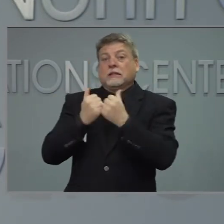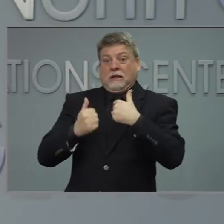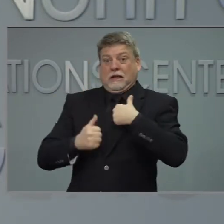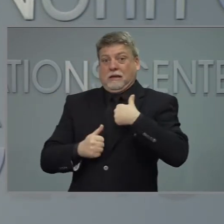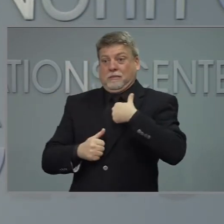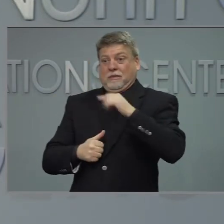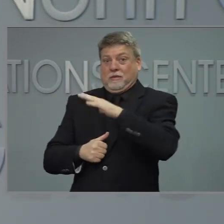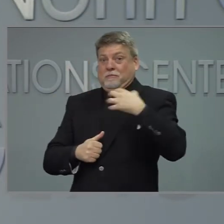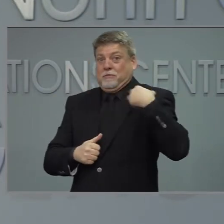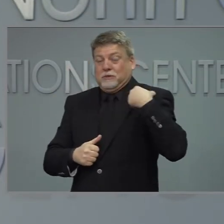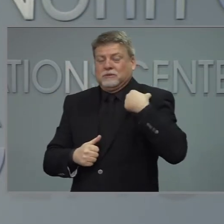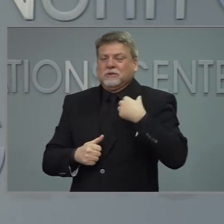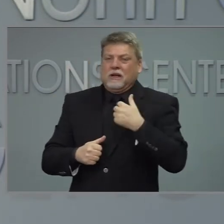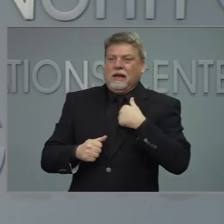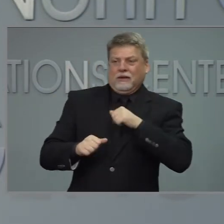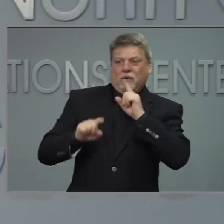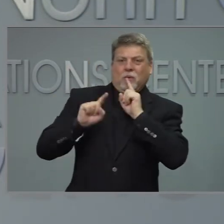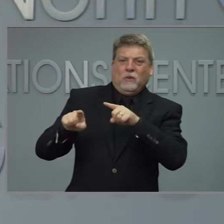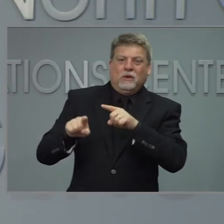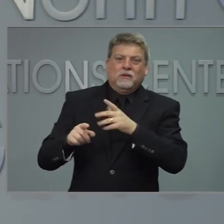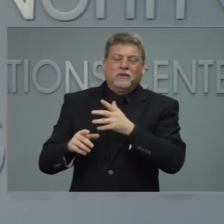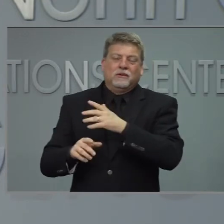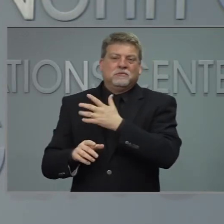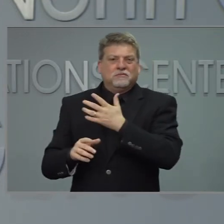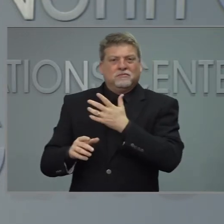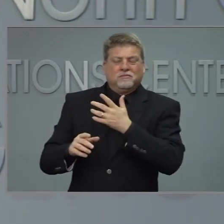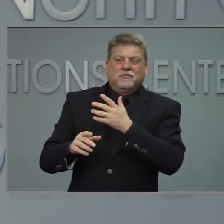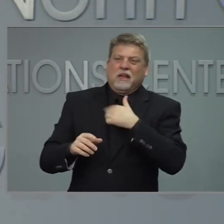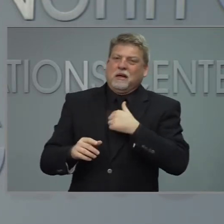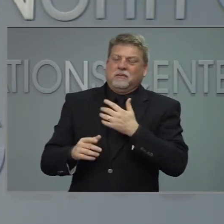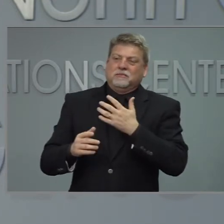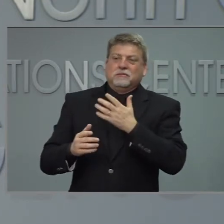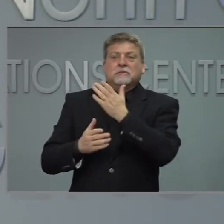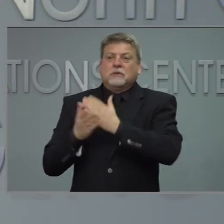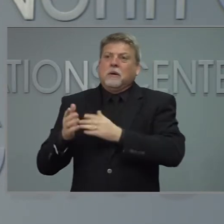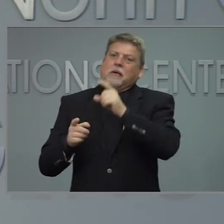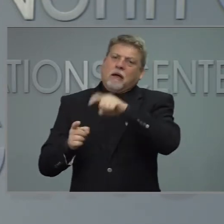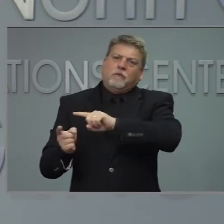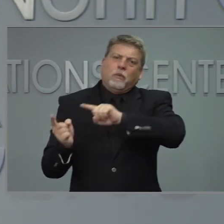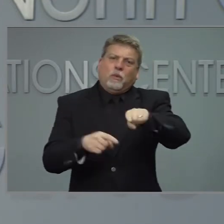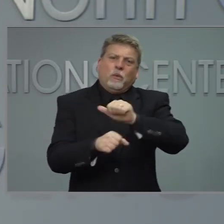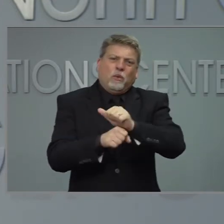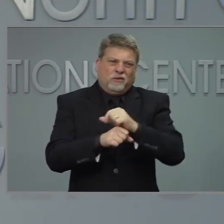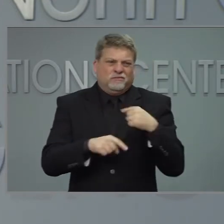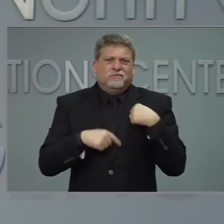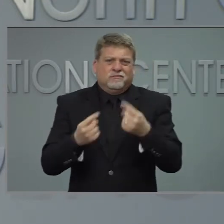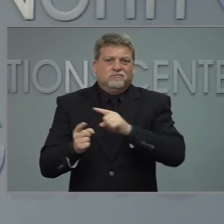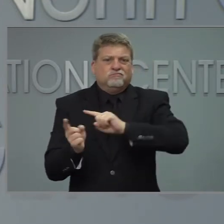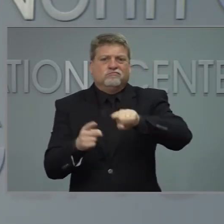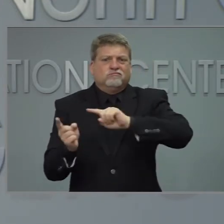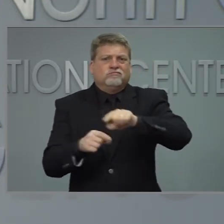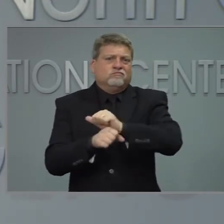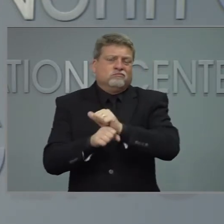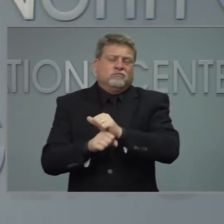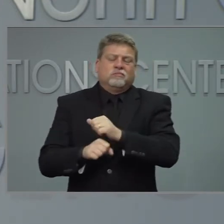posible cada agencia está lidiando con esta y una manera distinta algunos necesitan que los empleados tengan.